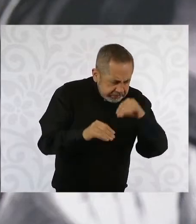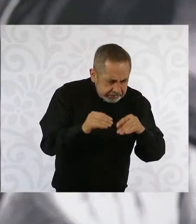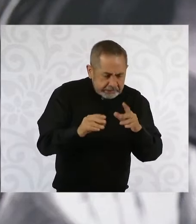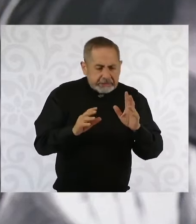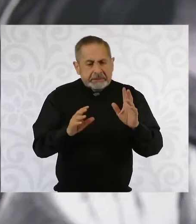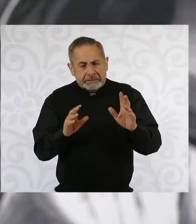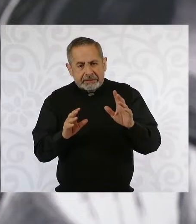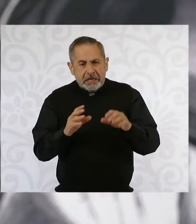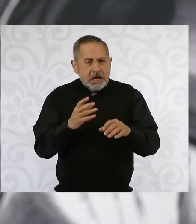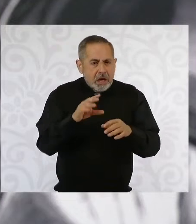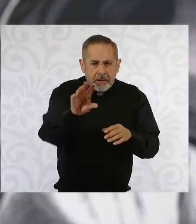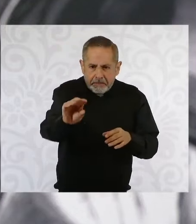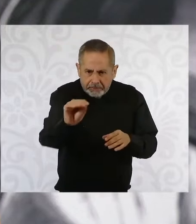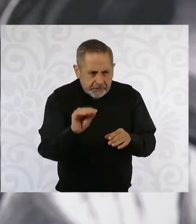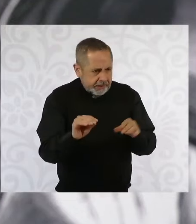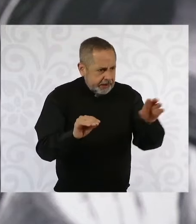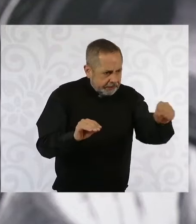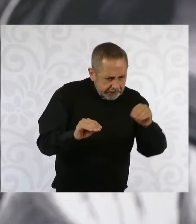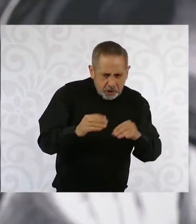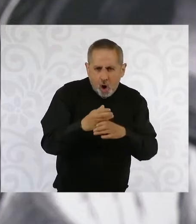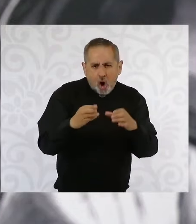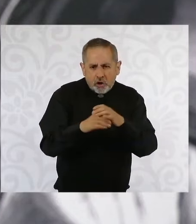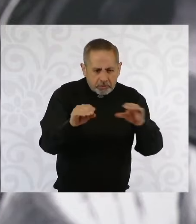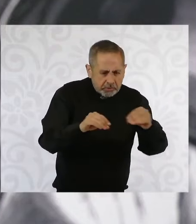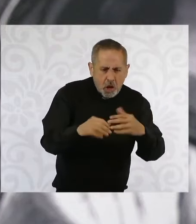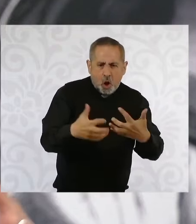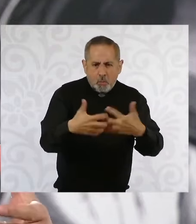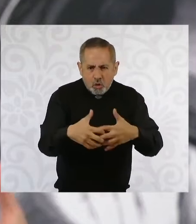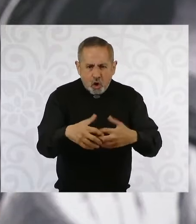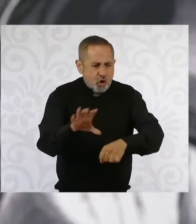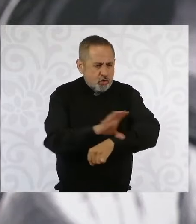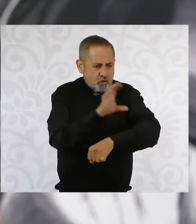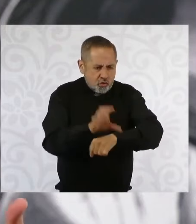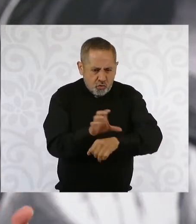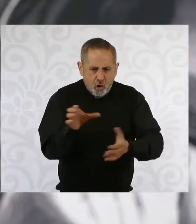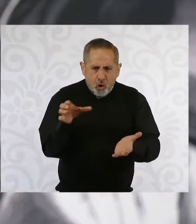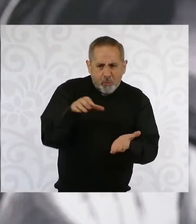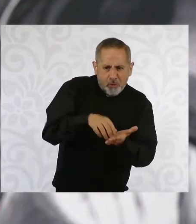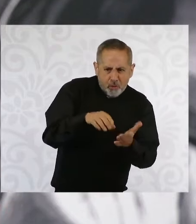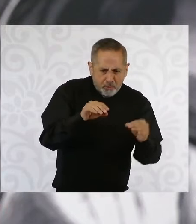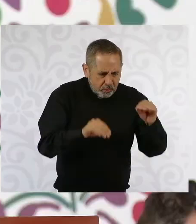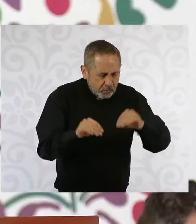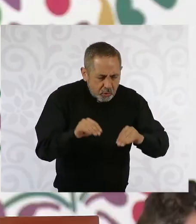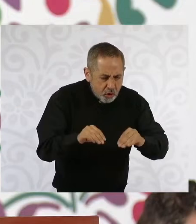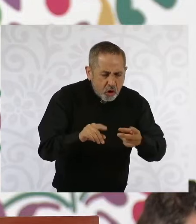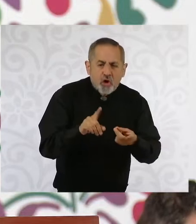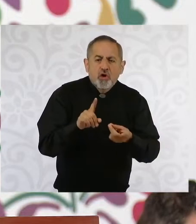componentes principales el motor la batería se pueden hacer de manera centralizada pero